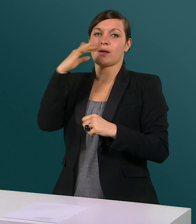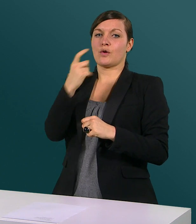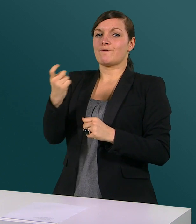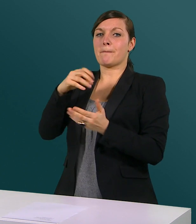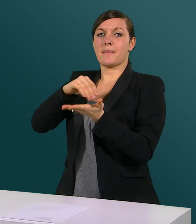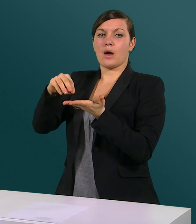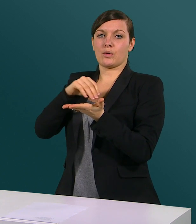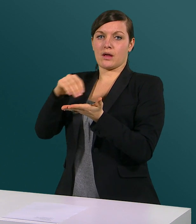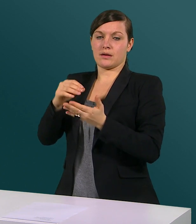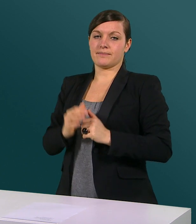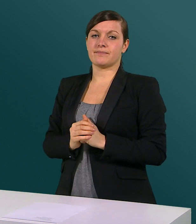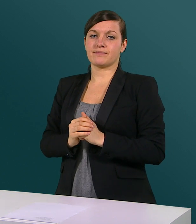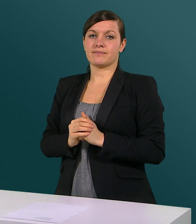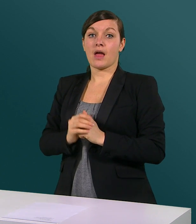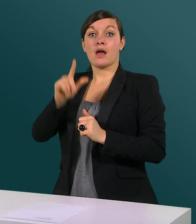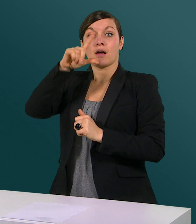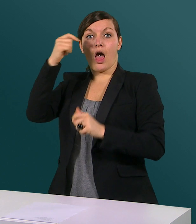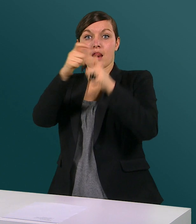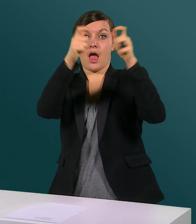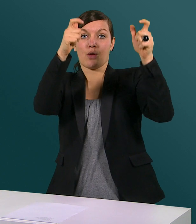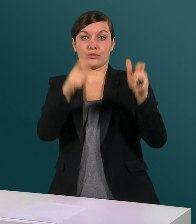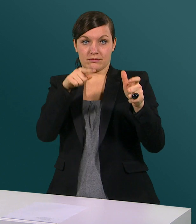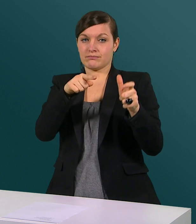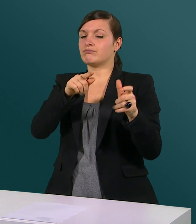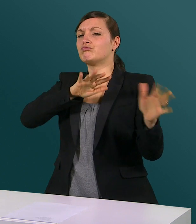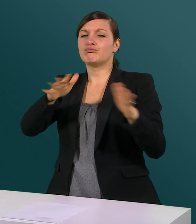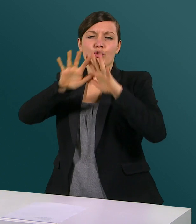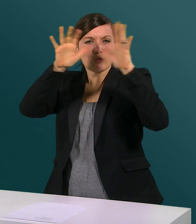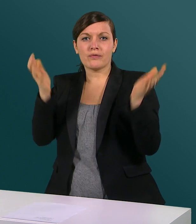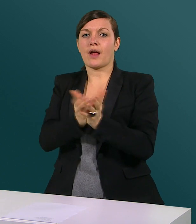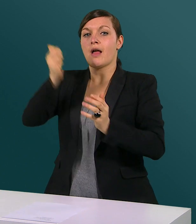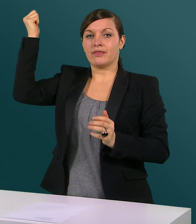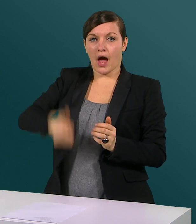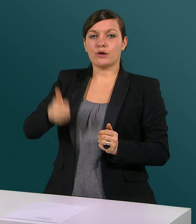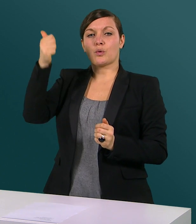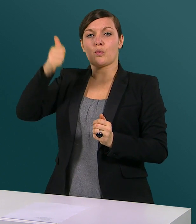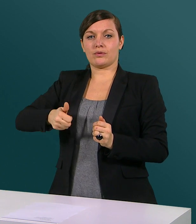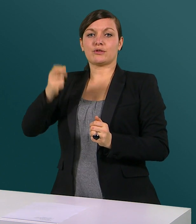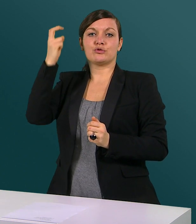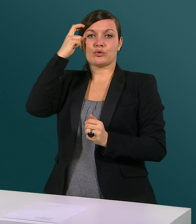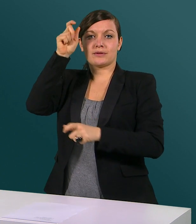Geruch von Marihuana. An der Gallaudet Universität studieren total rund 1100 Studenten.